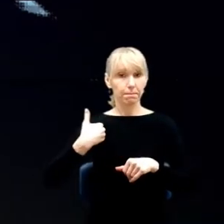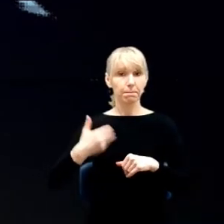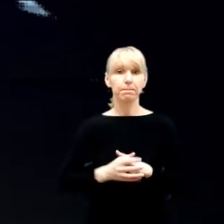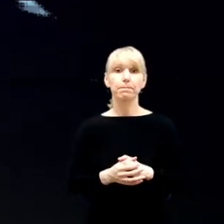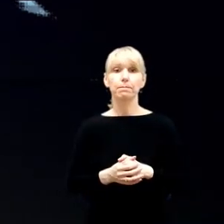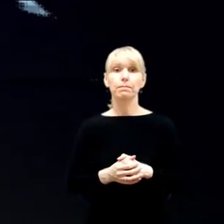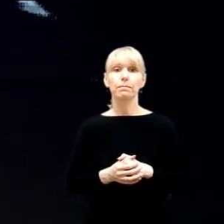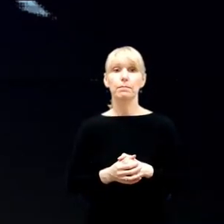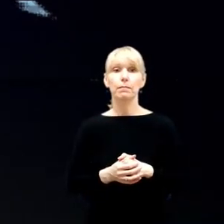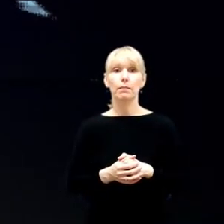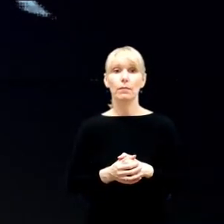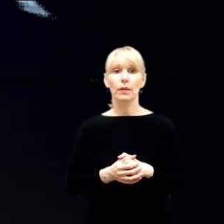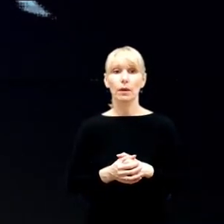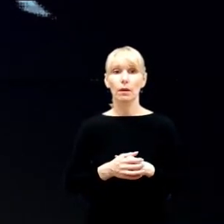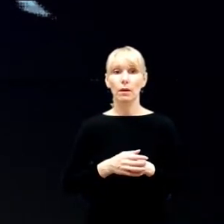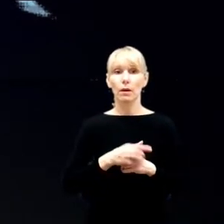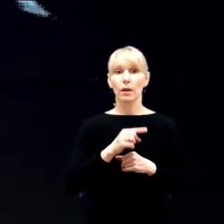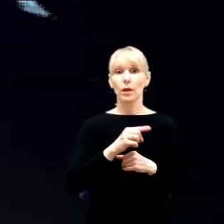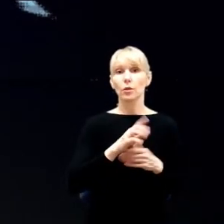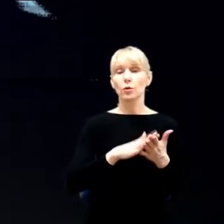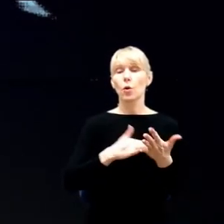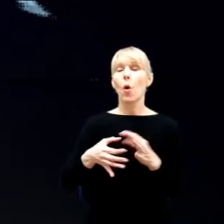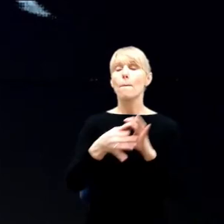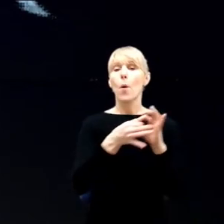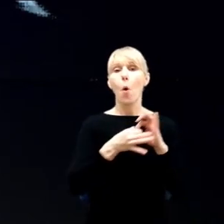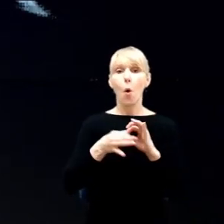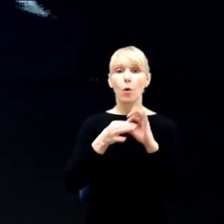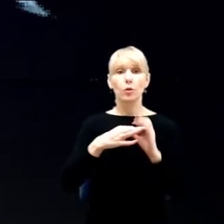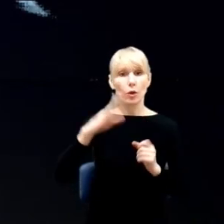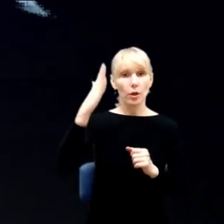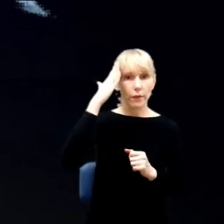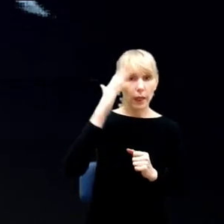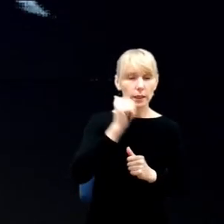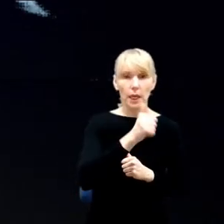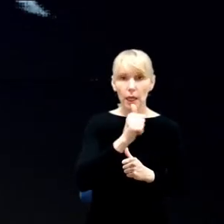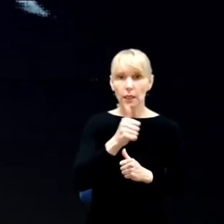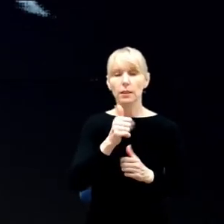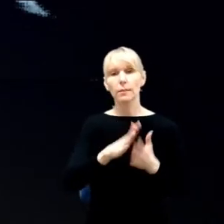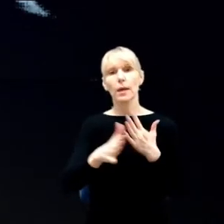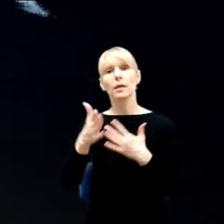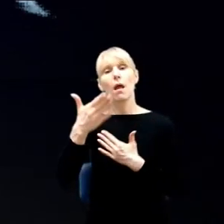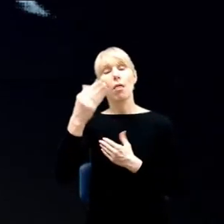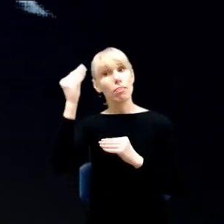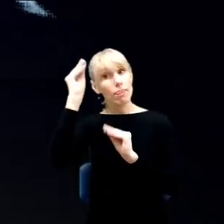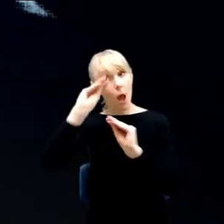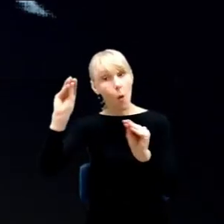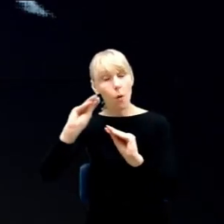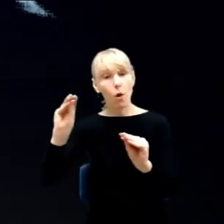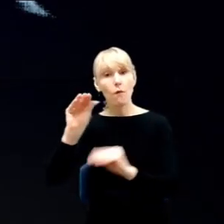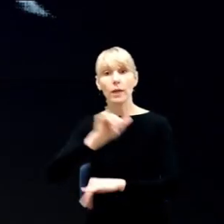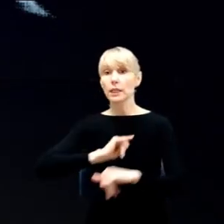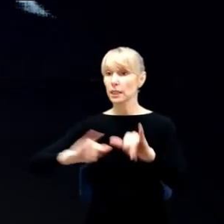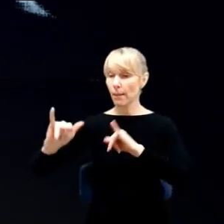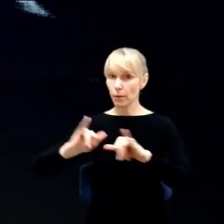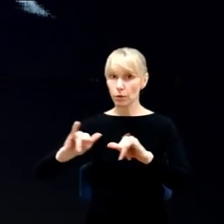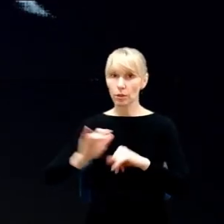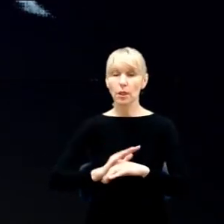połączenie wiedzy eksperckiej, naukowej i samorządowej. Stąd też wśród panelistów są przedstawiciele tych trzech